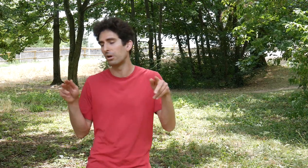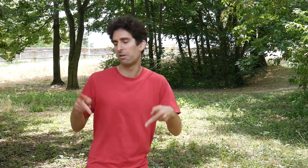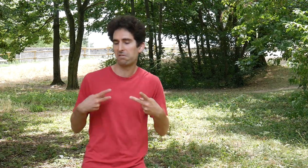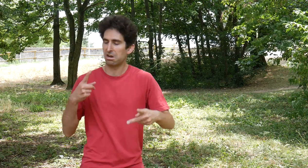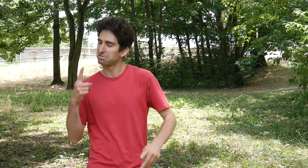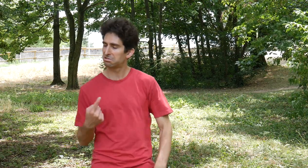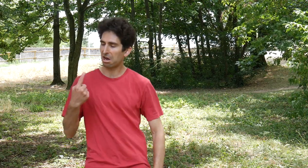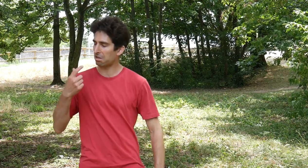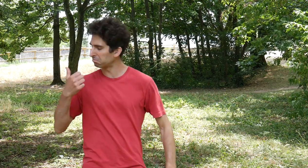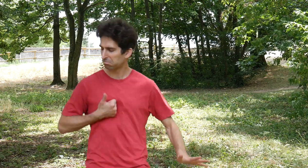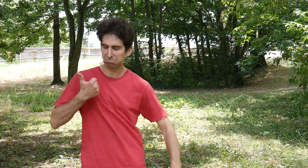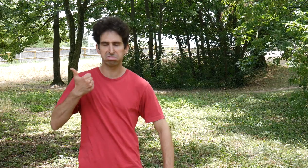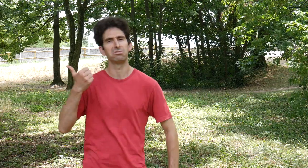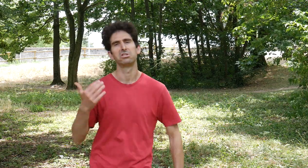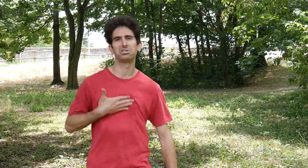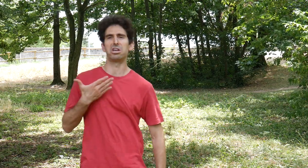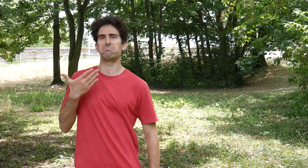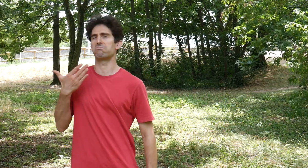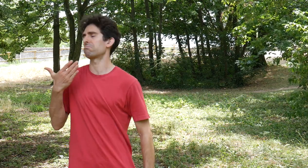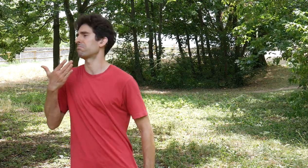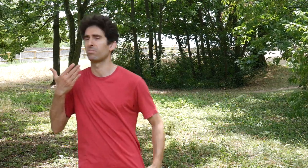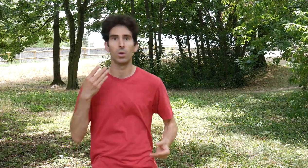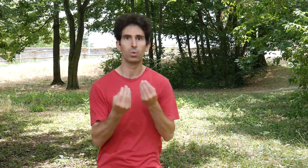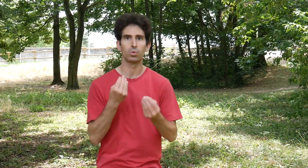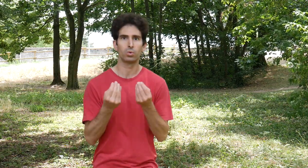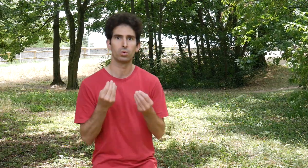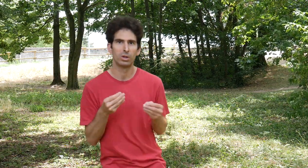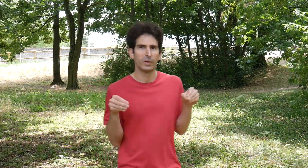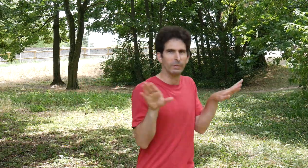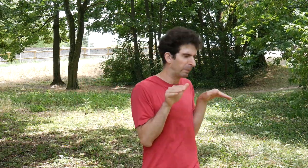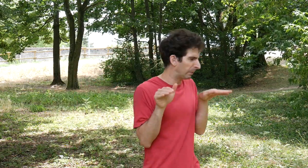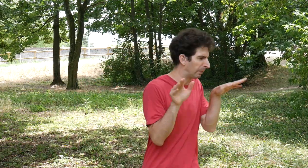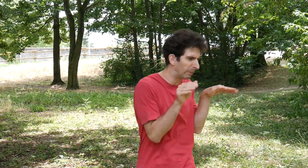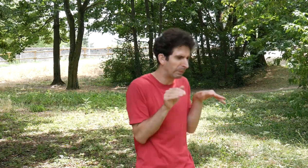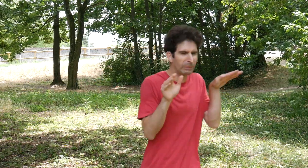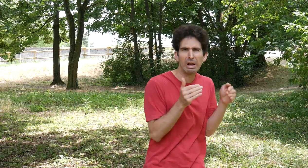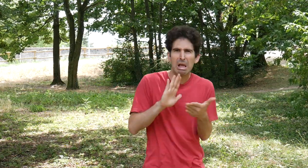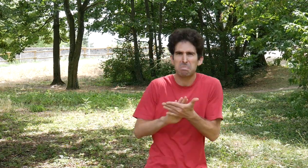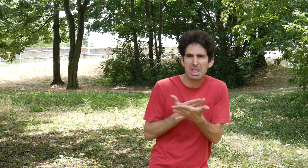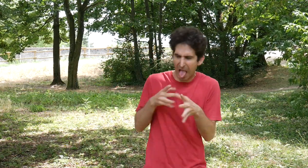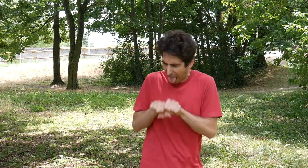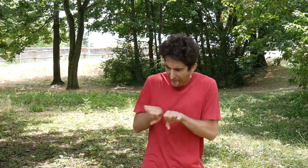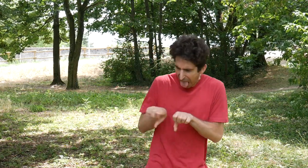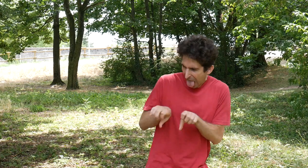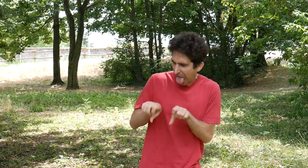L'abeille vit seule, elle aime ça. Ou bien. Les abeilles fabriquent le miel,